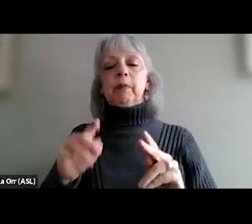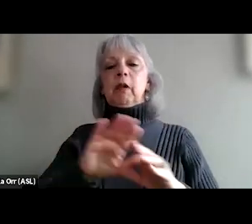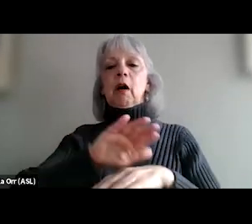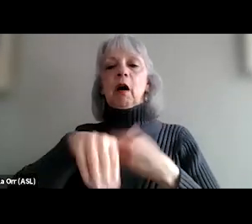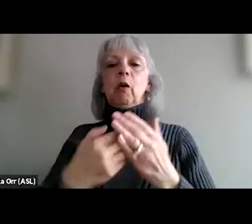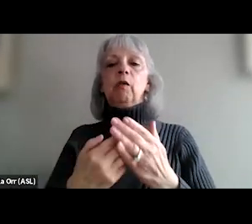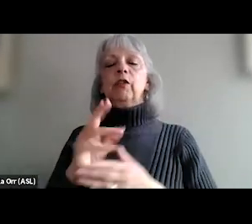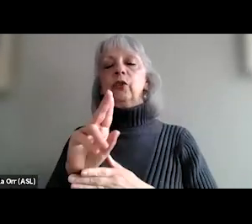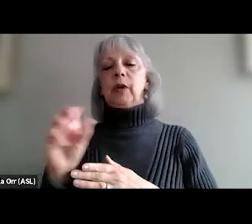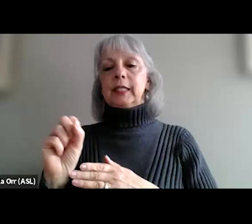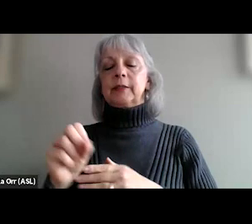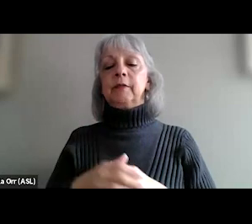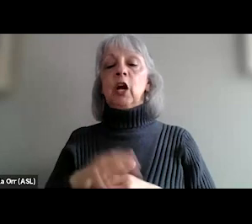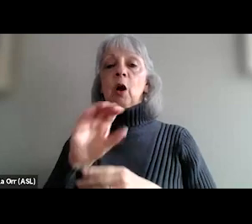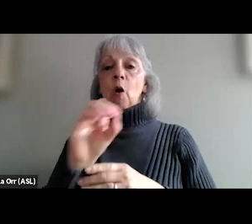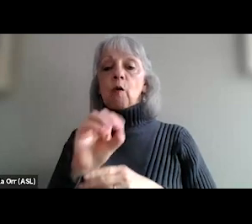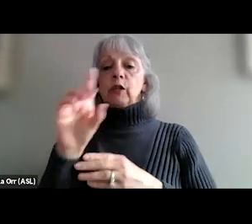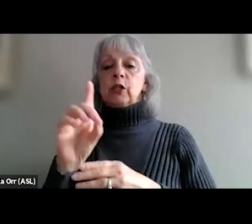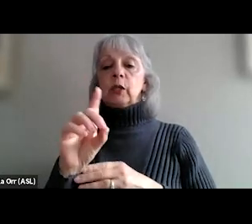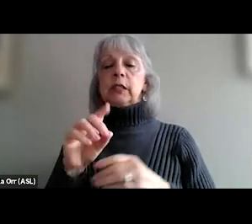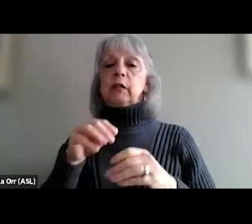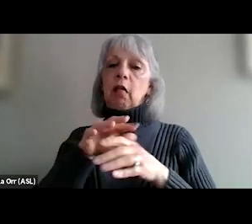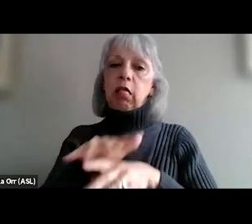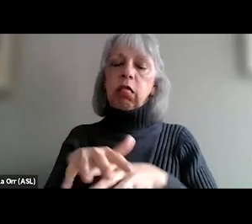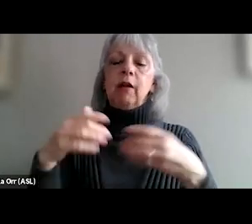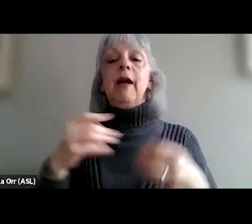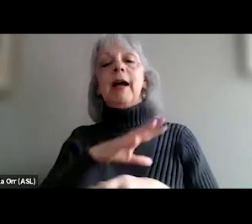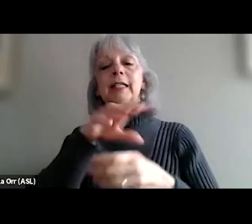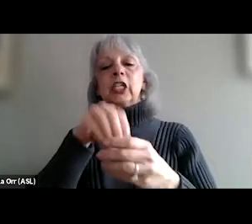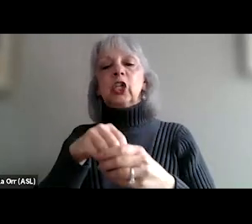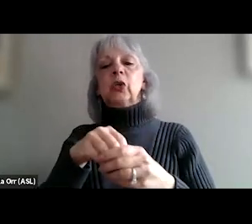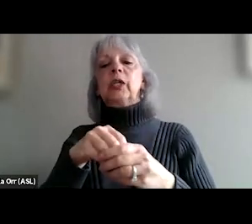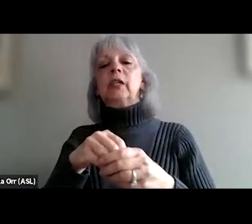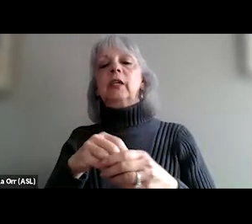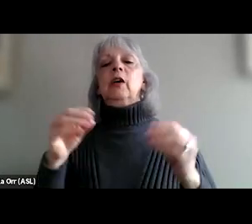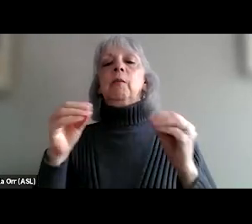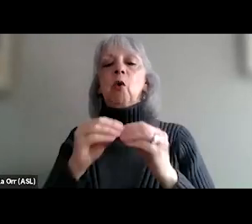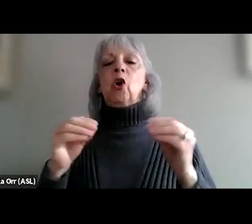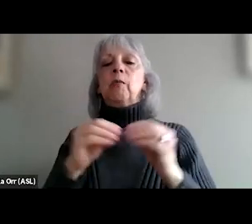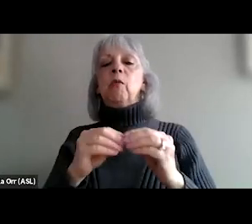La epidemia de sobredosis ha evolucionado e incluye opioides cada vez más letales,